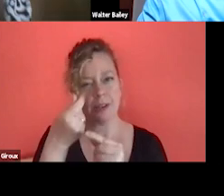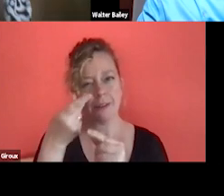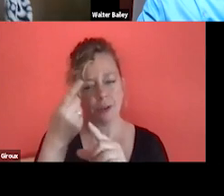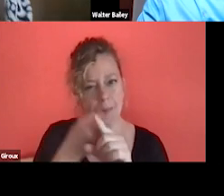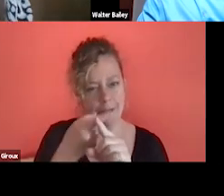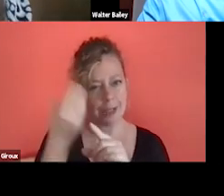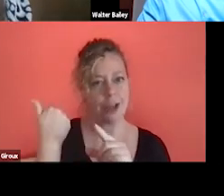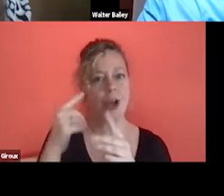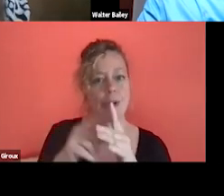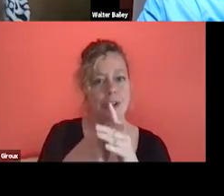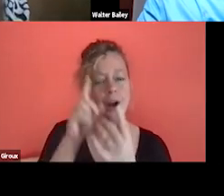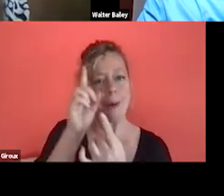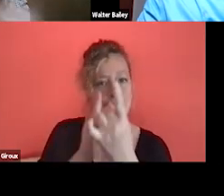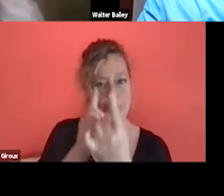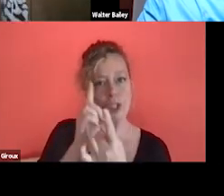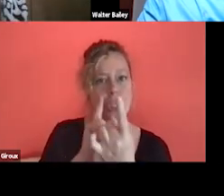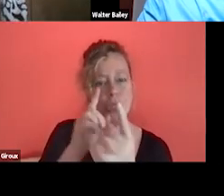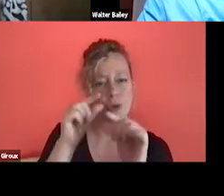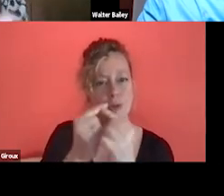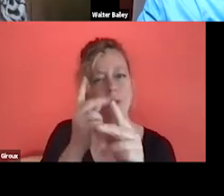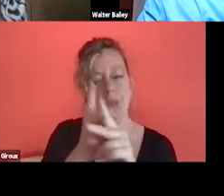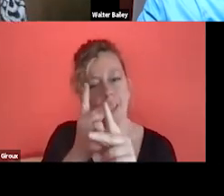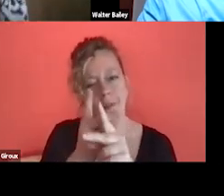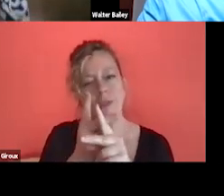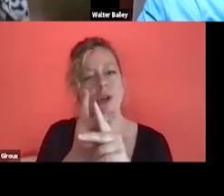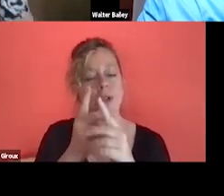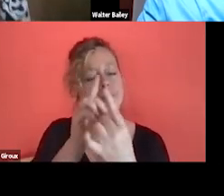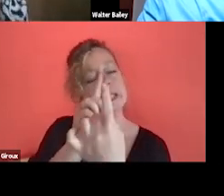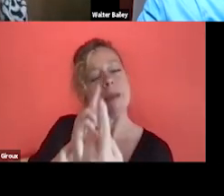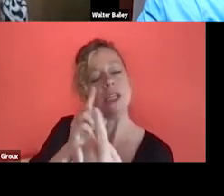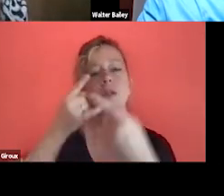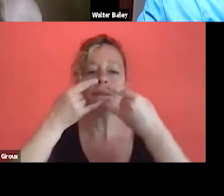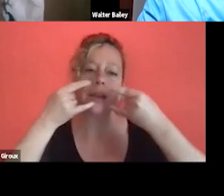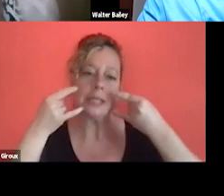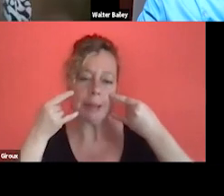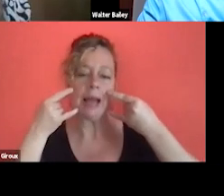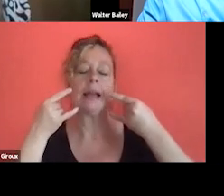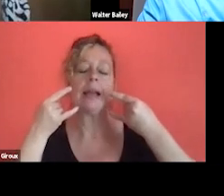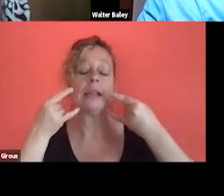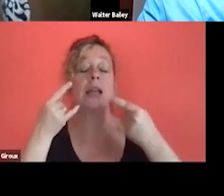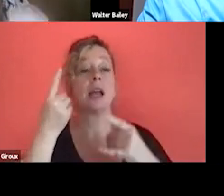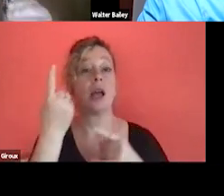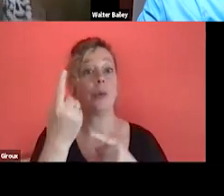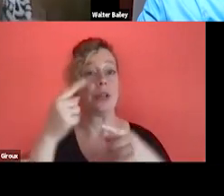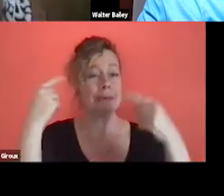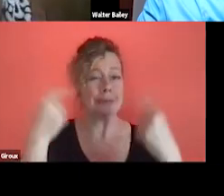reiniciamos nuestros grupos en persona prestando mucha atención al espaciado y al uso de mascarillas. Y uno de los debates más importantes fue sobre el café.